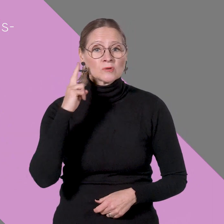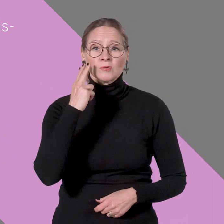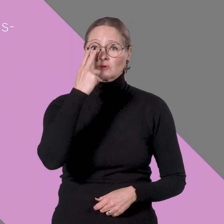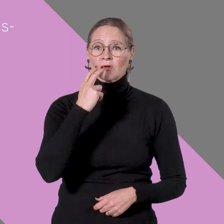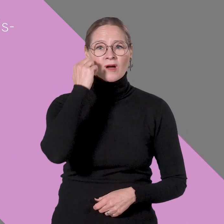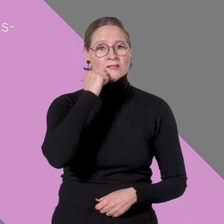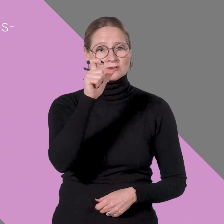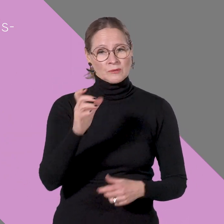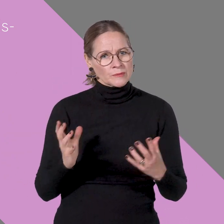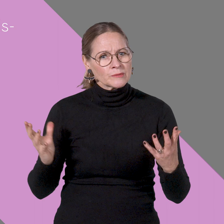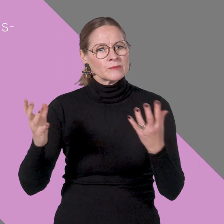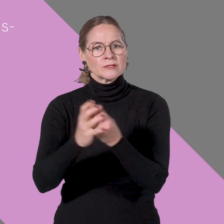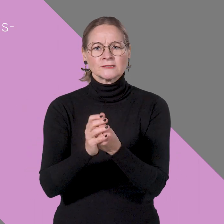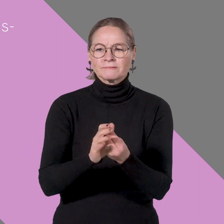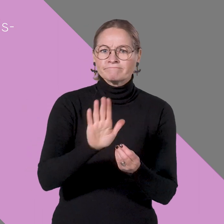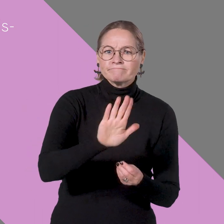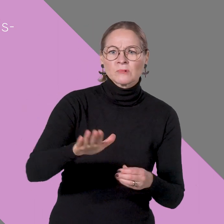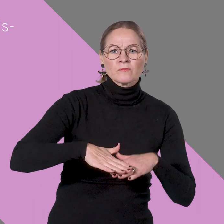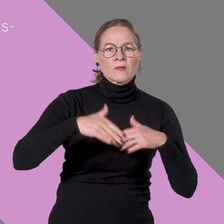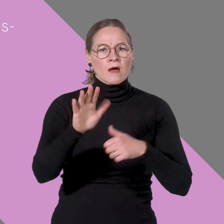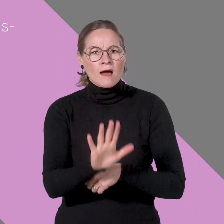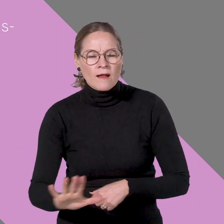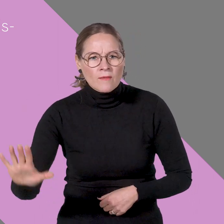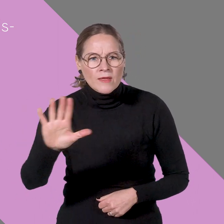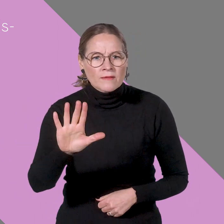ja kuurosokeiden kanssa oman hyvinvointialueen -